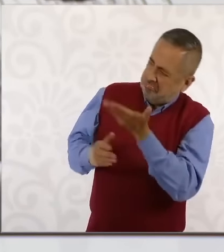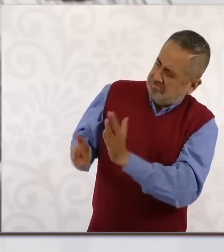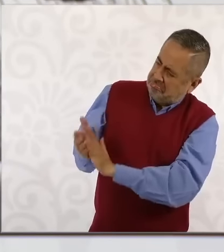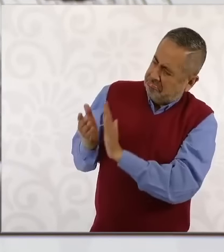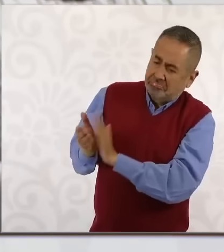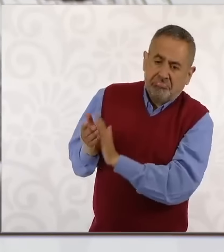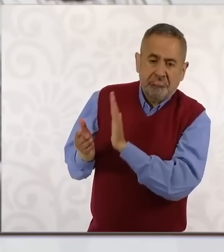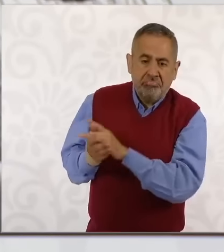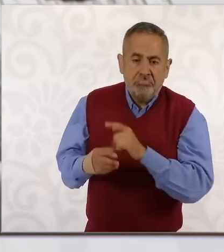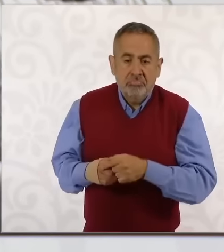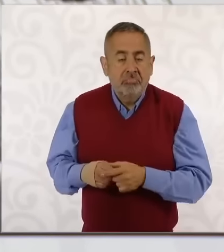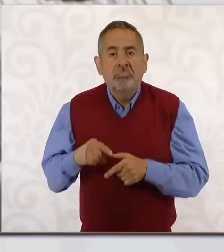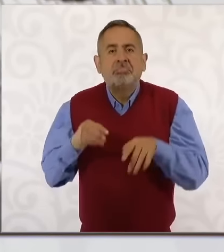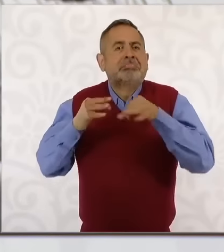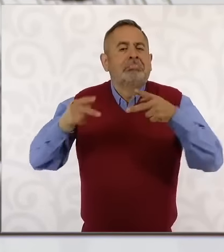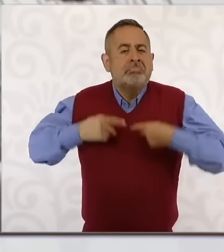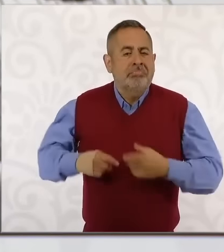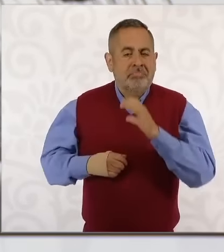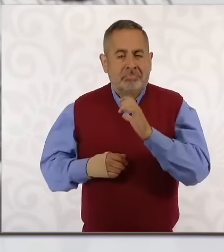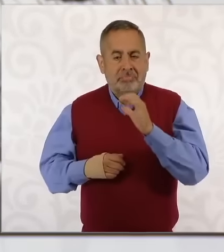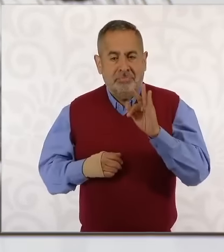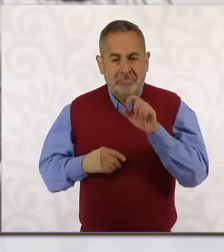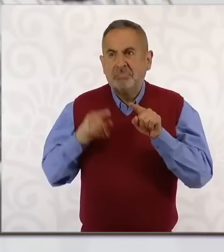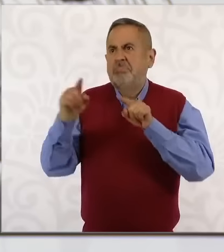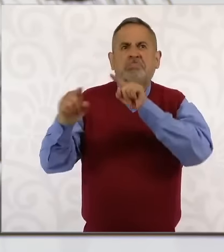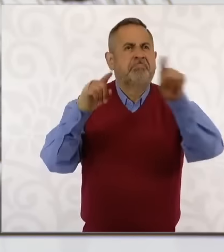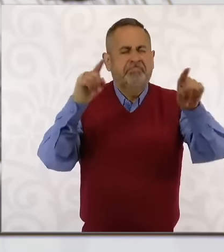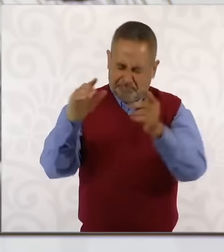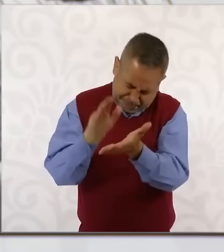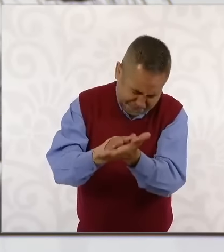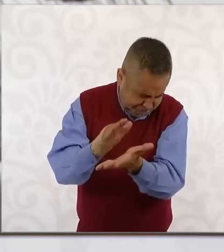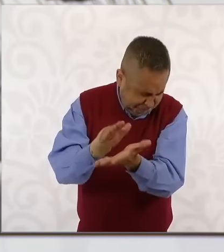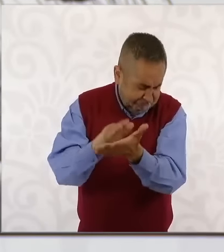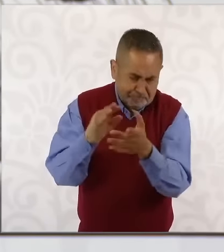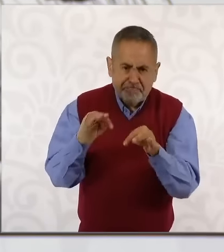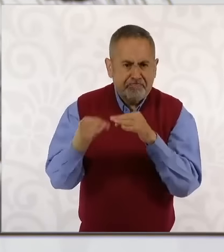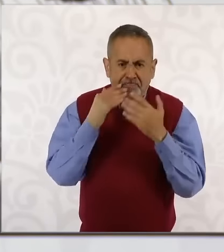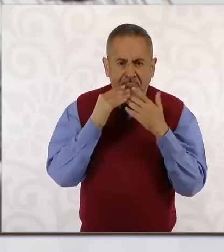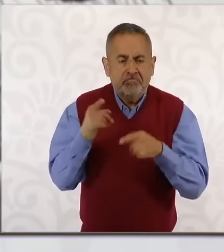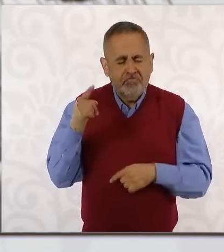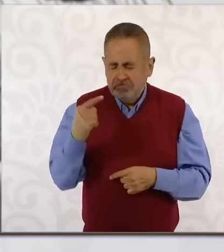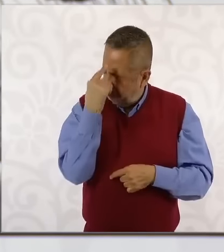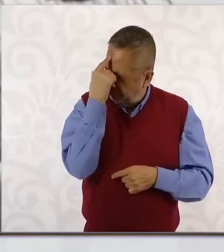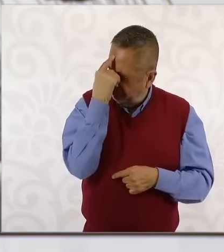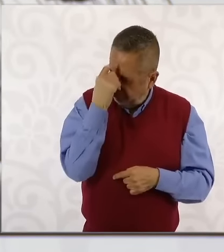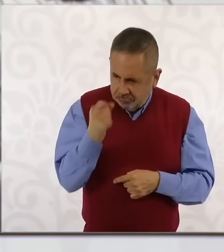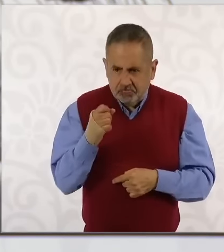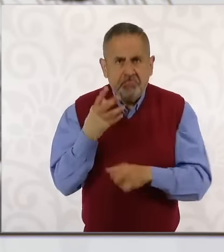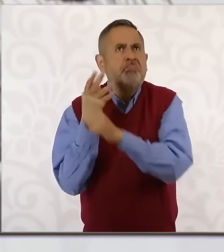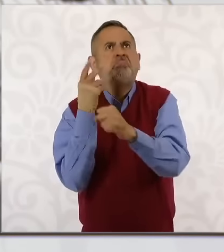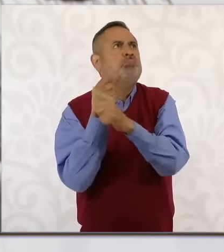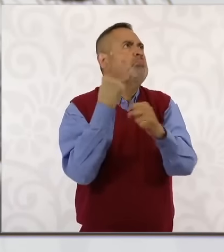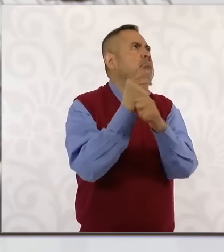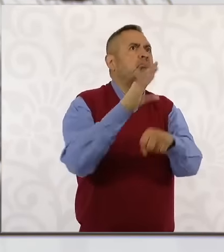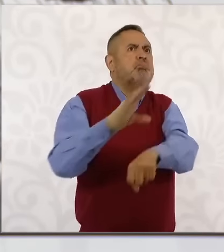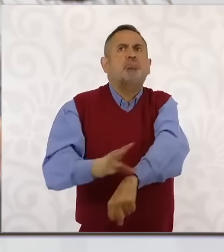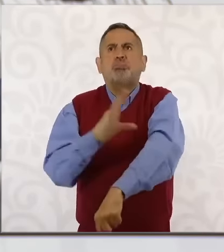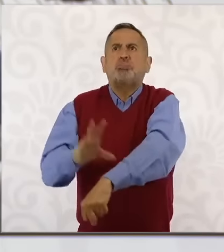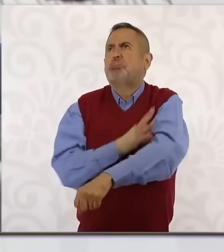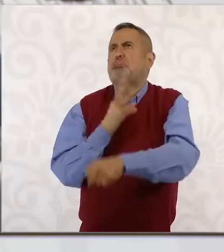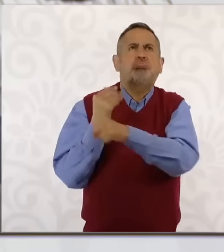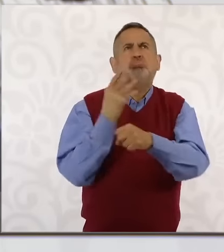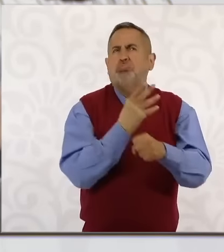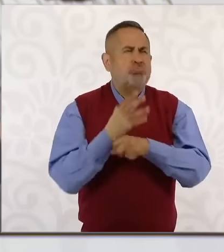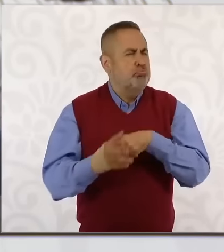del último rincón, eh su misión restablecer el servicio eléctrico. los servidores de la